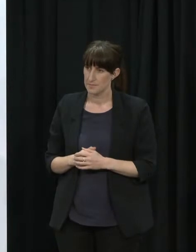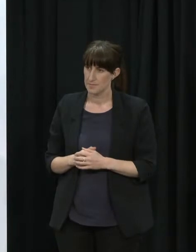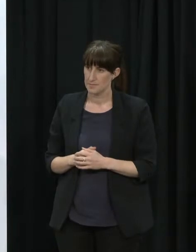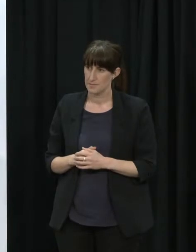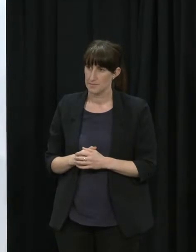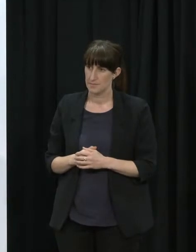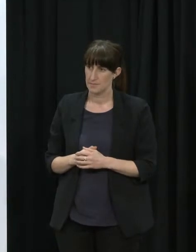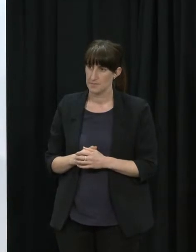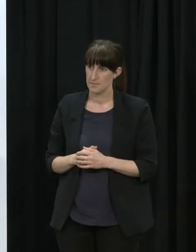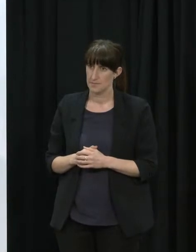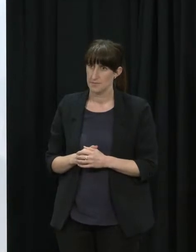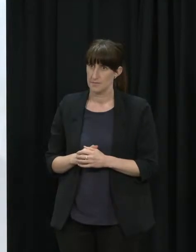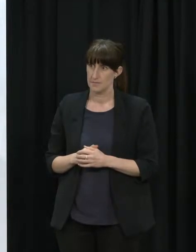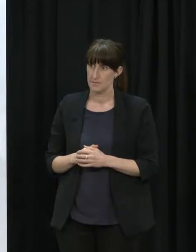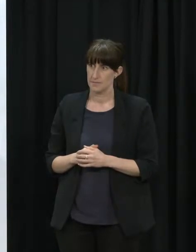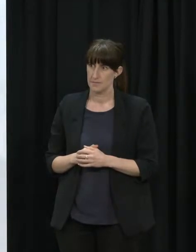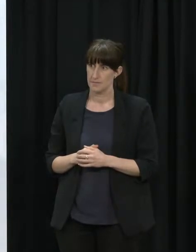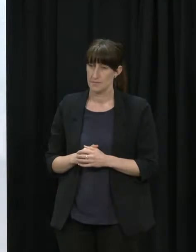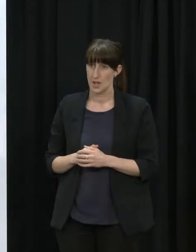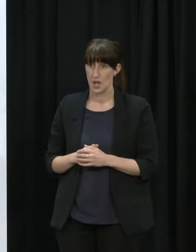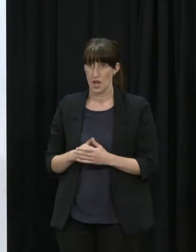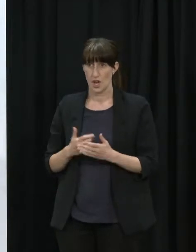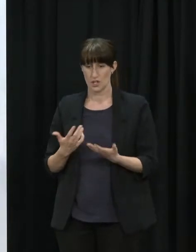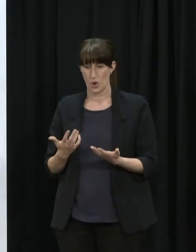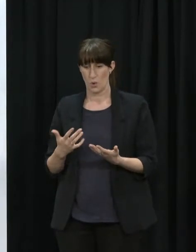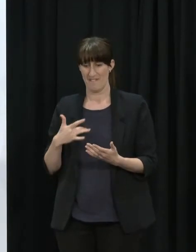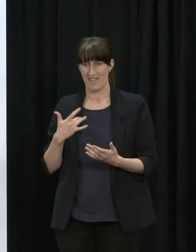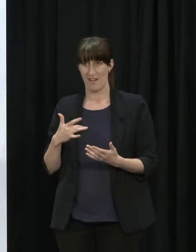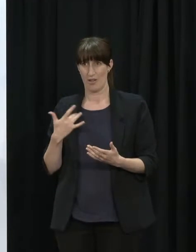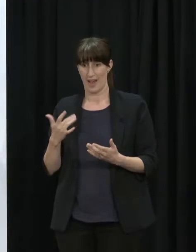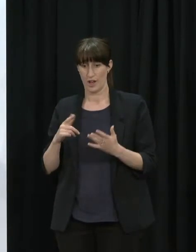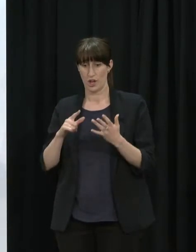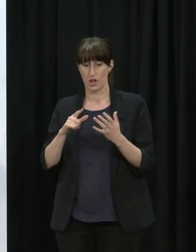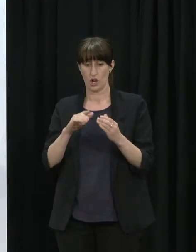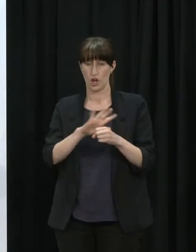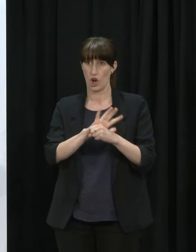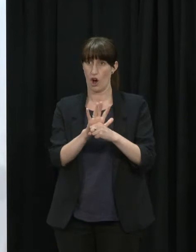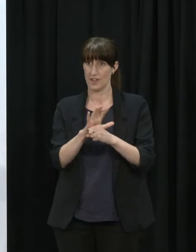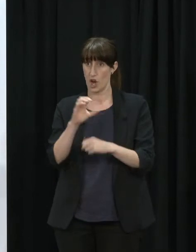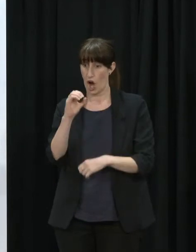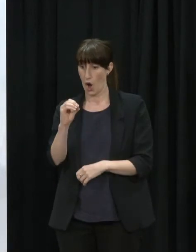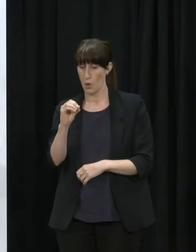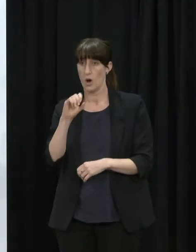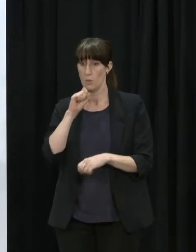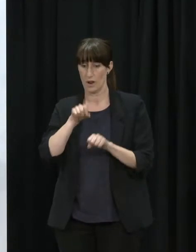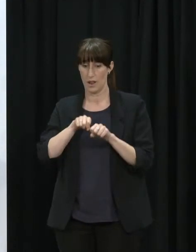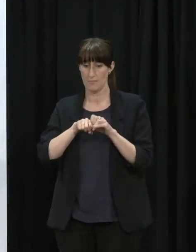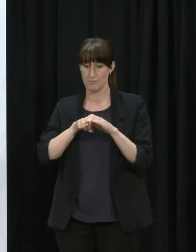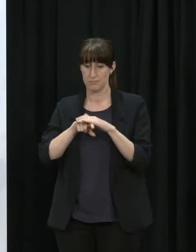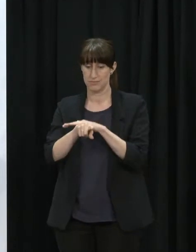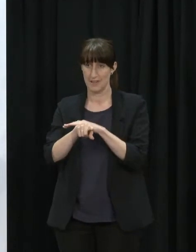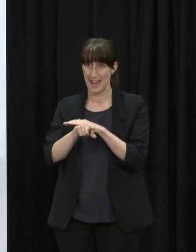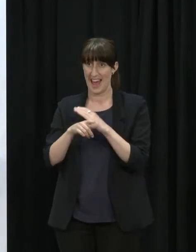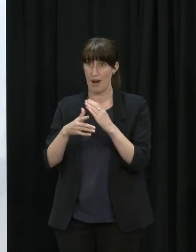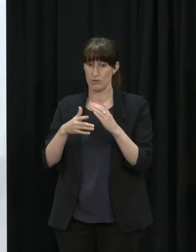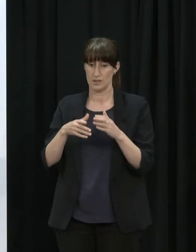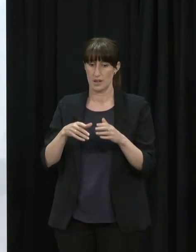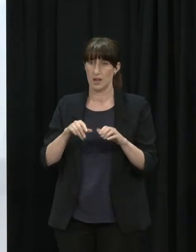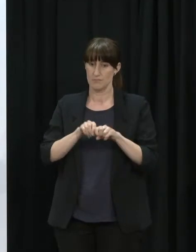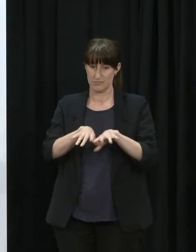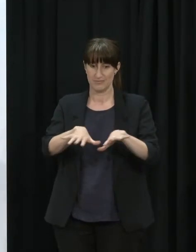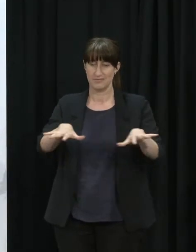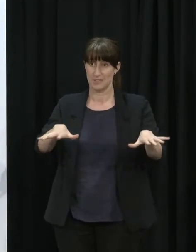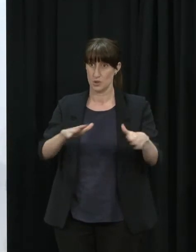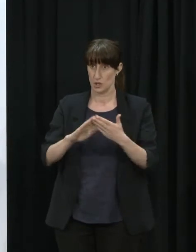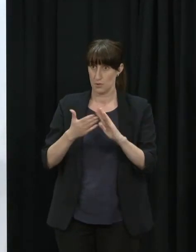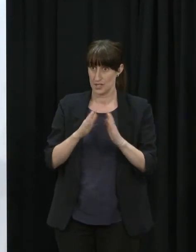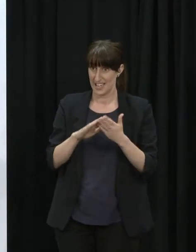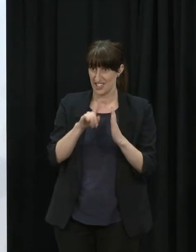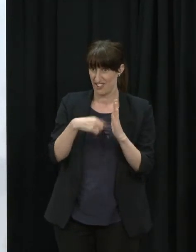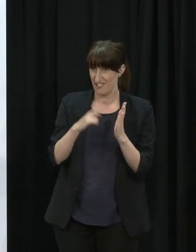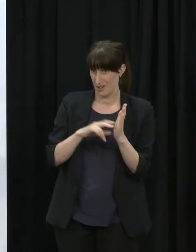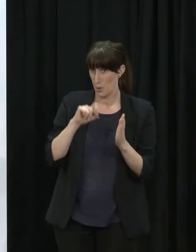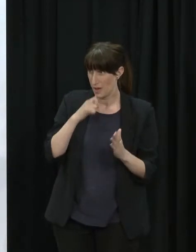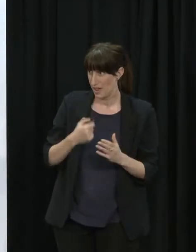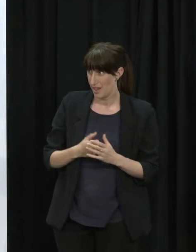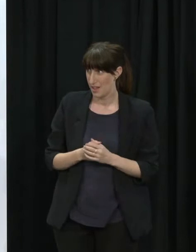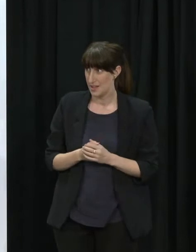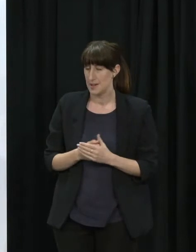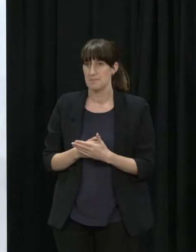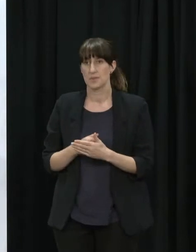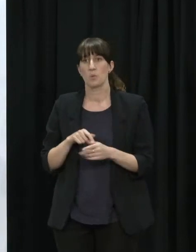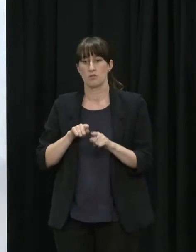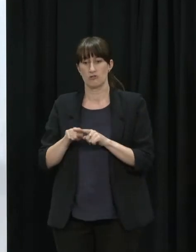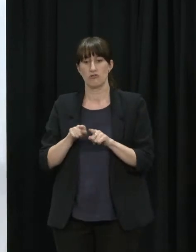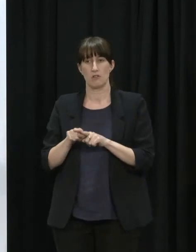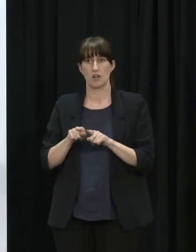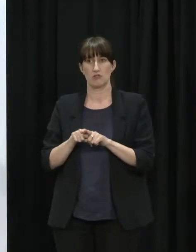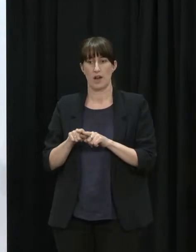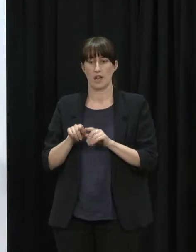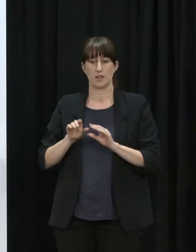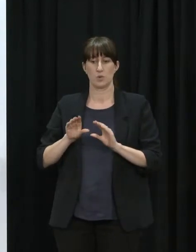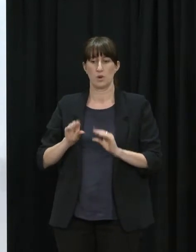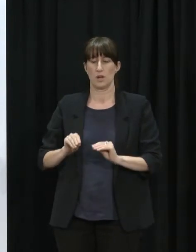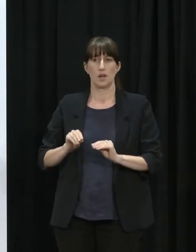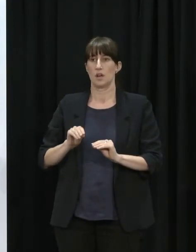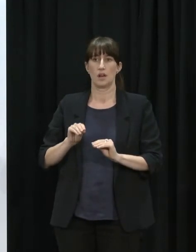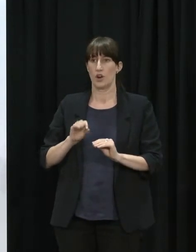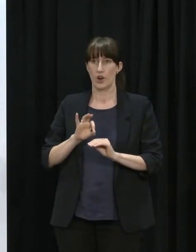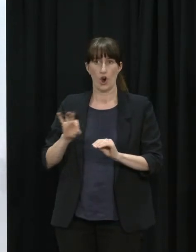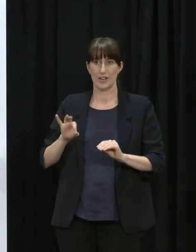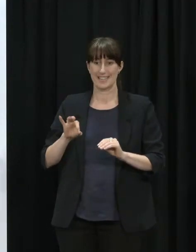kia rua nga papa whakamarumaru.